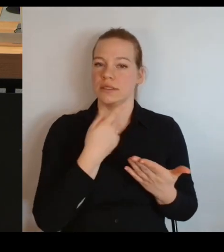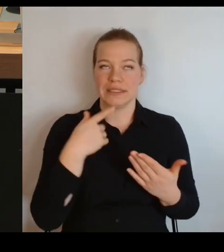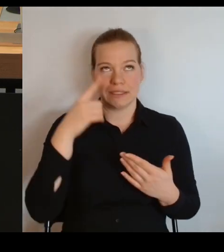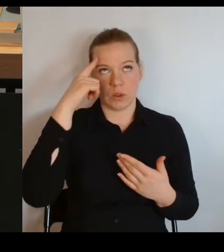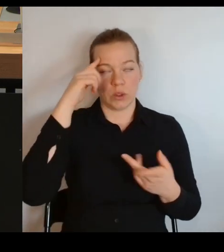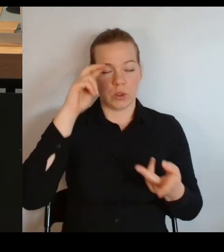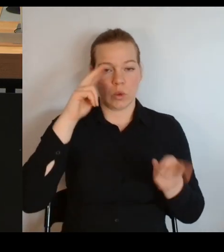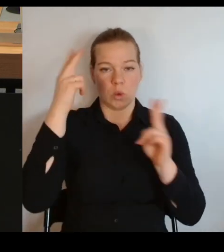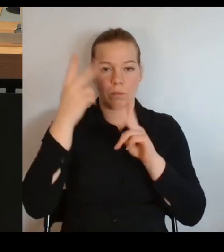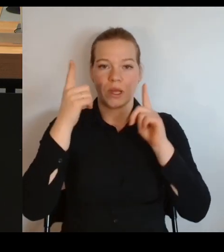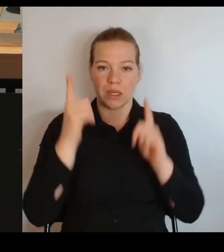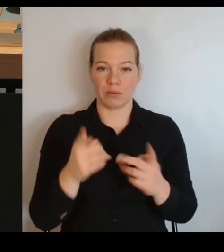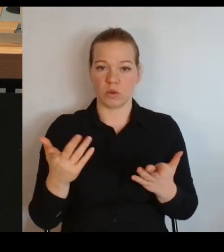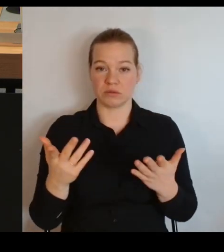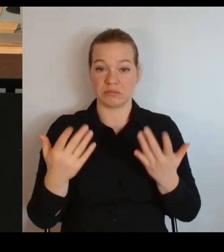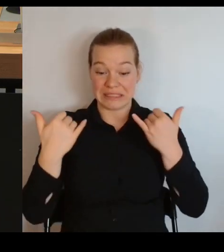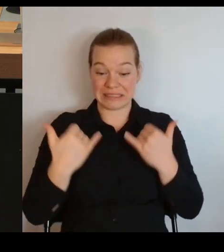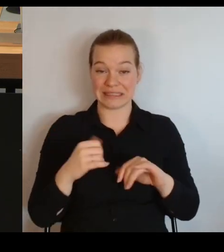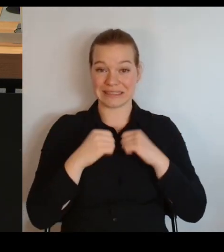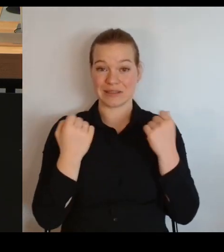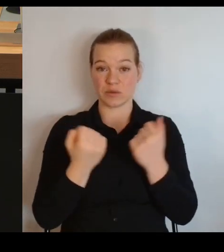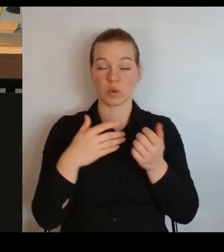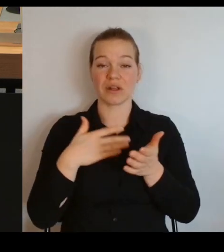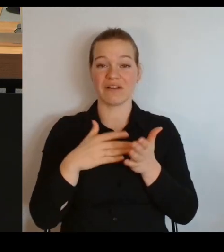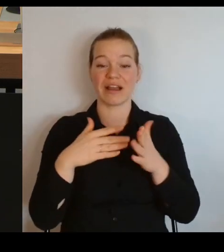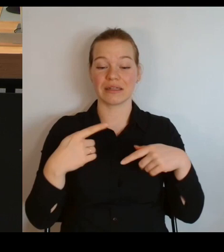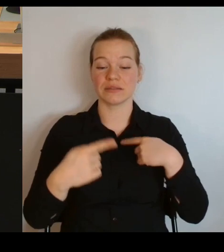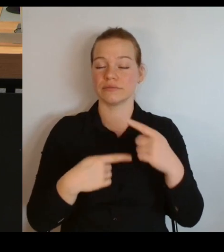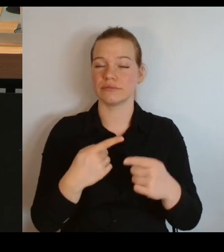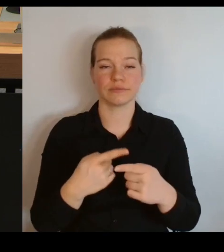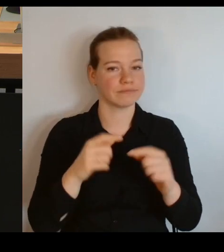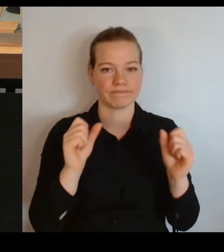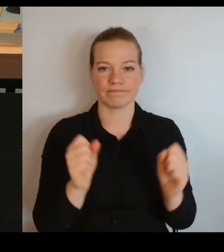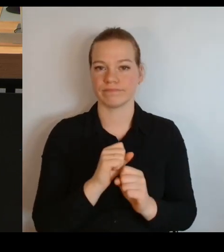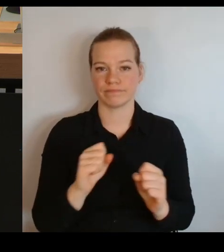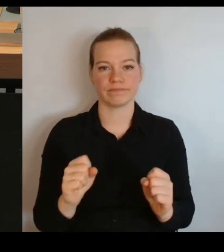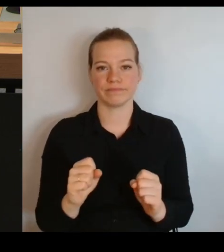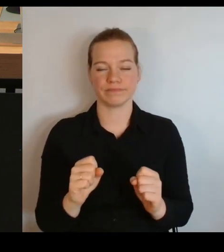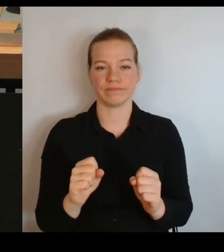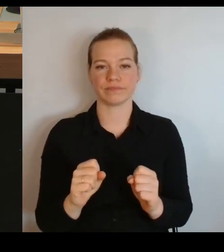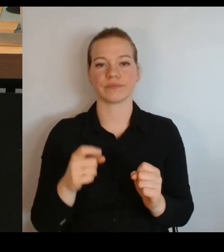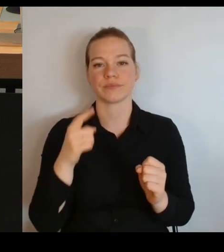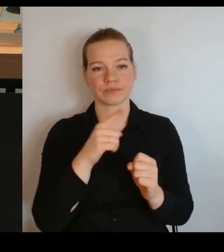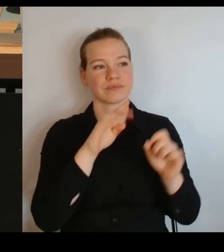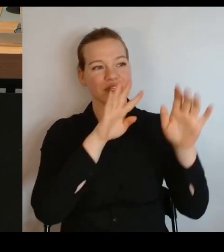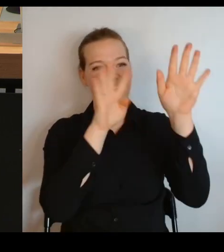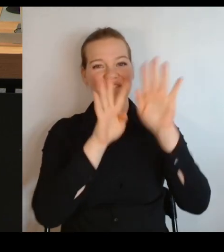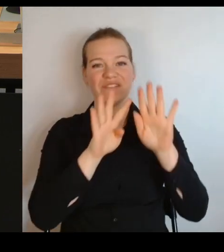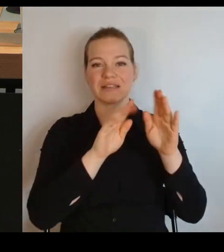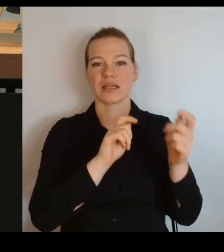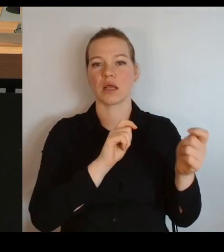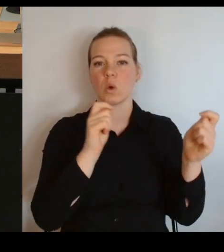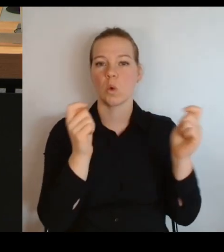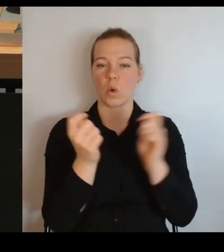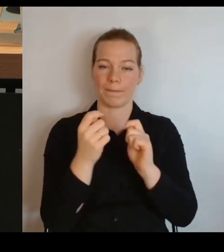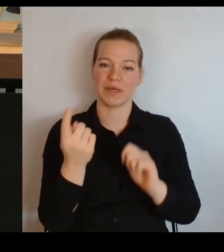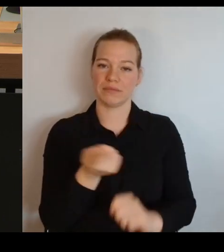verändern das Stadtklima so sehr. Wir merken das alle, dass wir von Starkregenereignissen, aber auch von lang anhaltender, starker